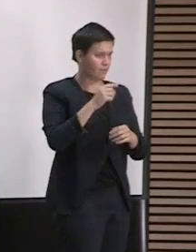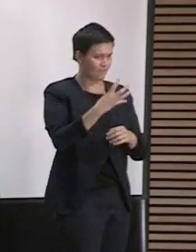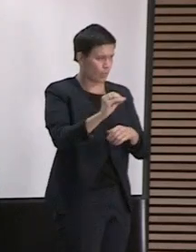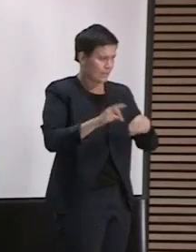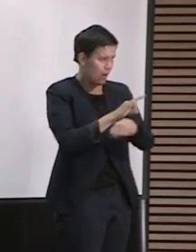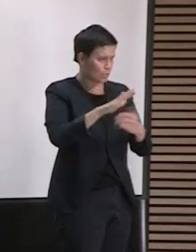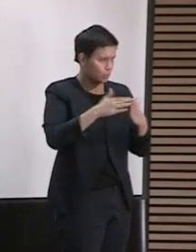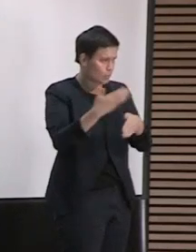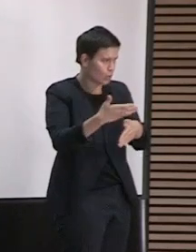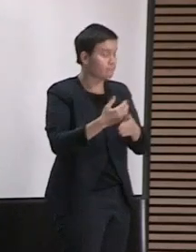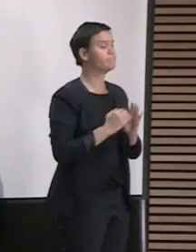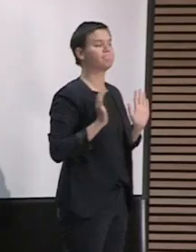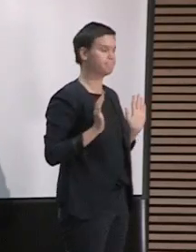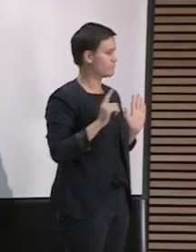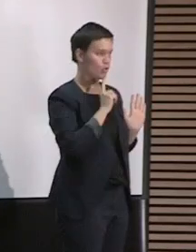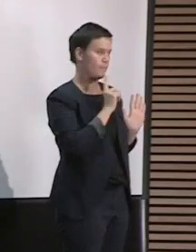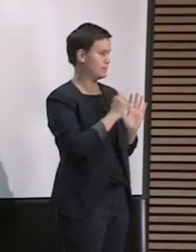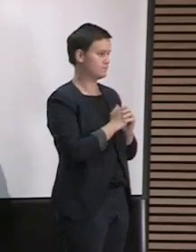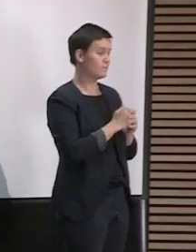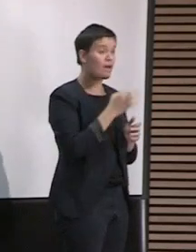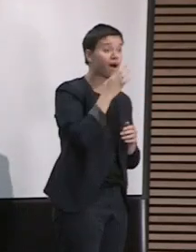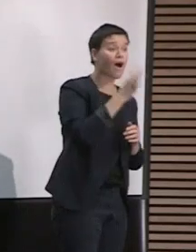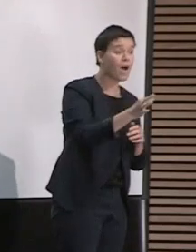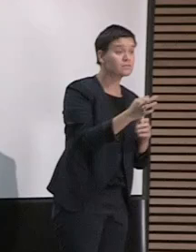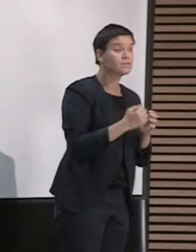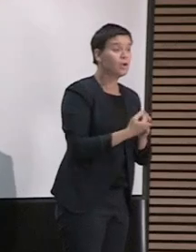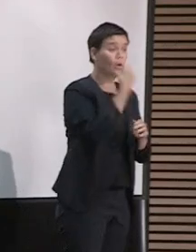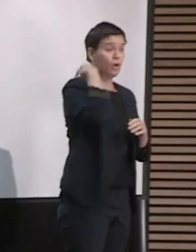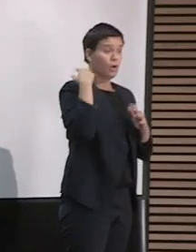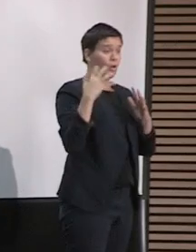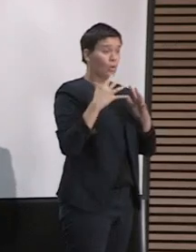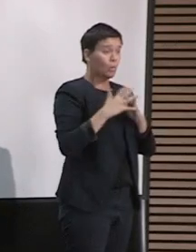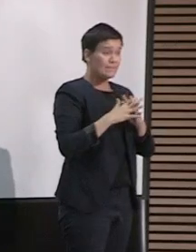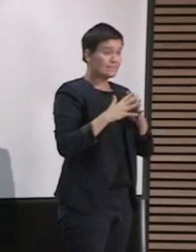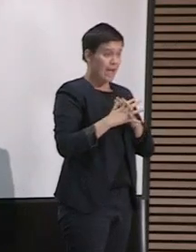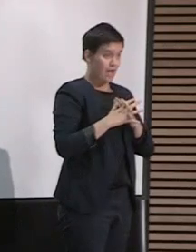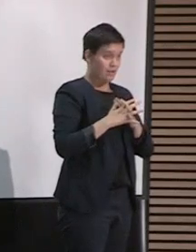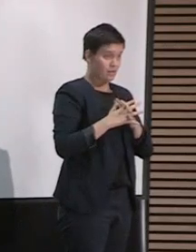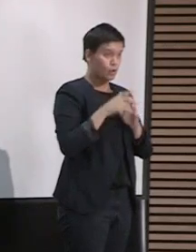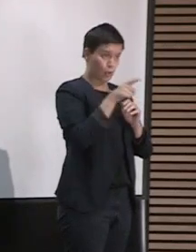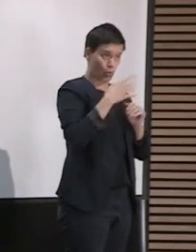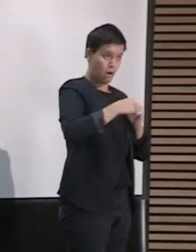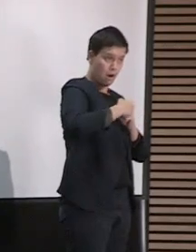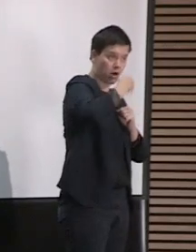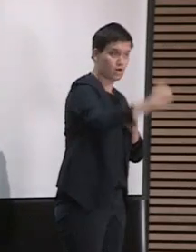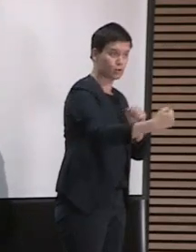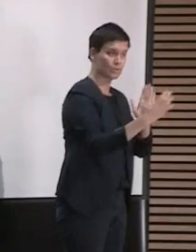kaore au e korero ki te take motuhake. Kare ahau i roto i te